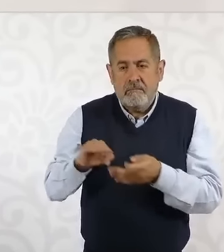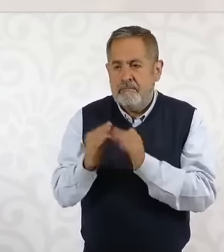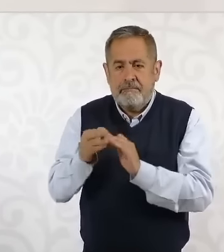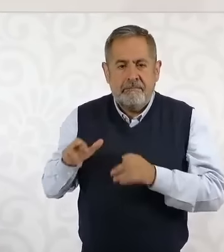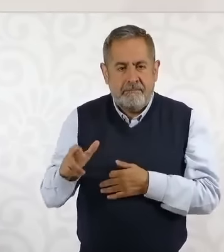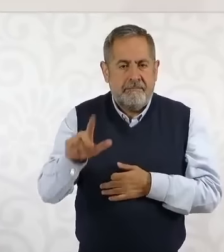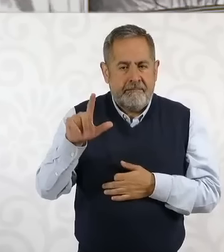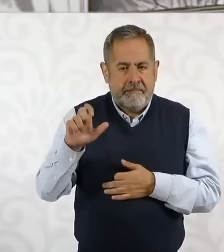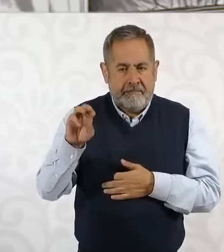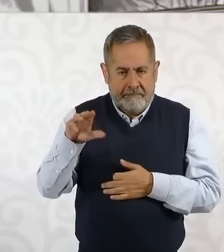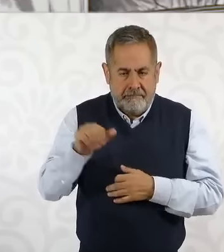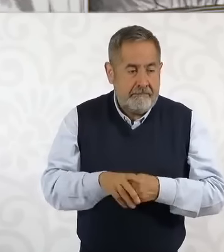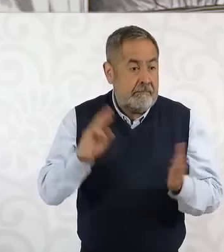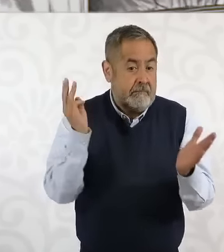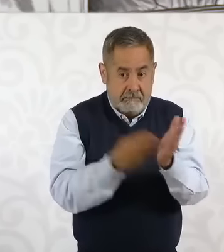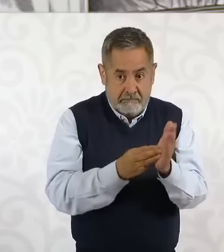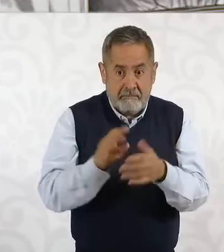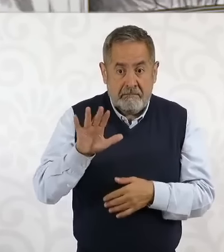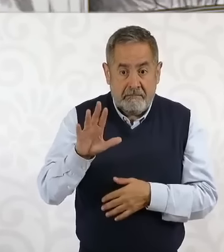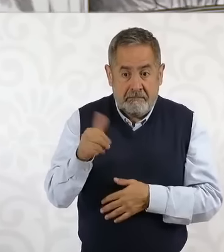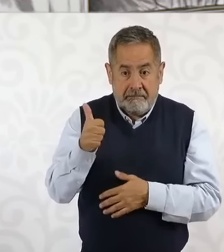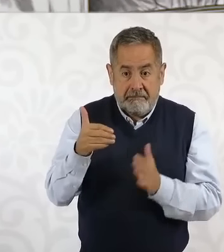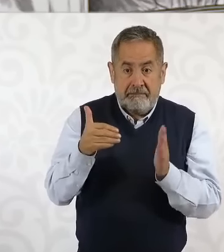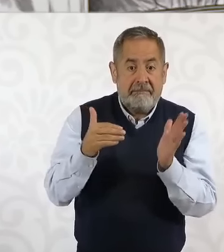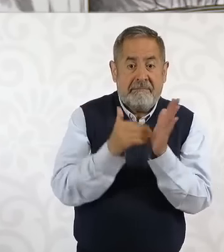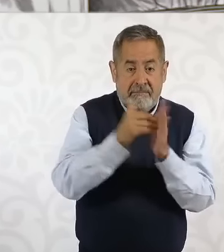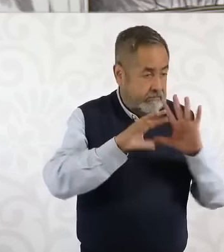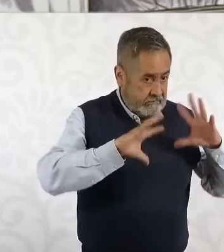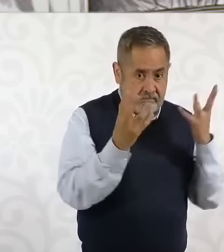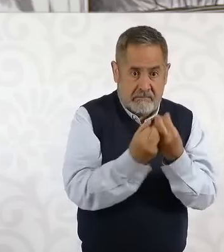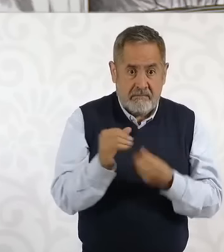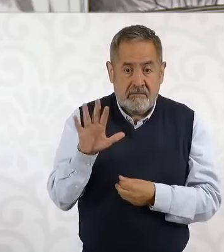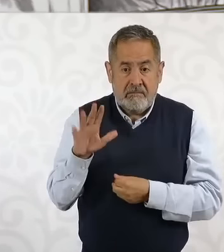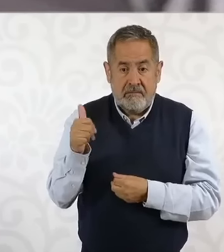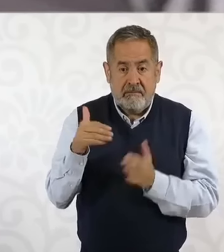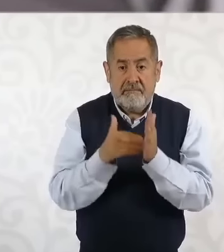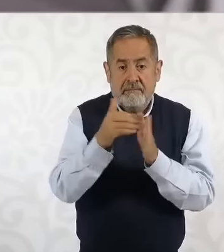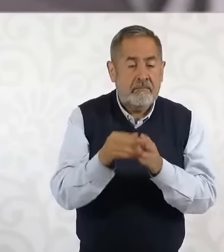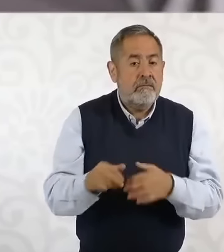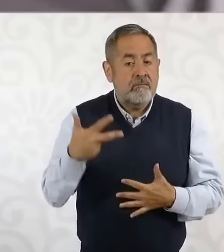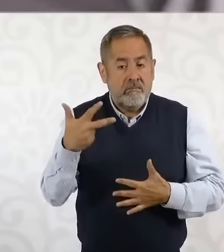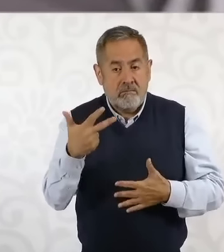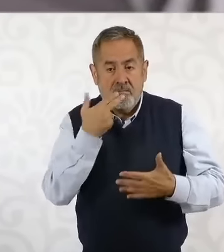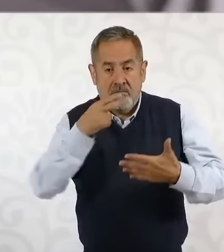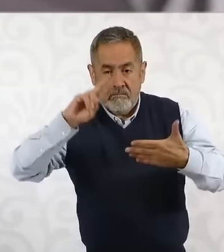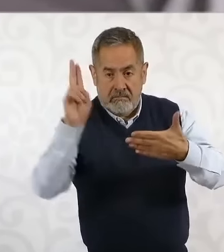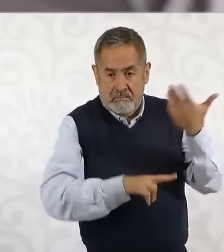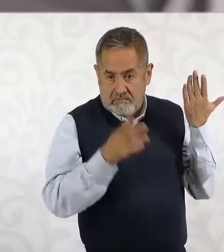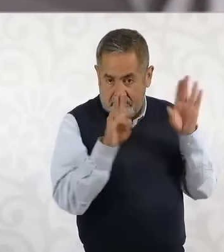eh en multas de 56,000es de pesos a todas las que hemos visitado, ocho clausuras y de ahí muchas de